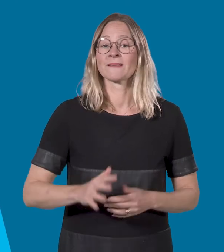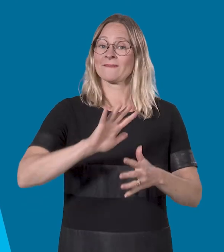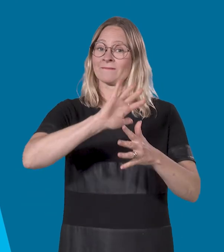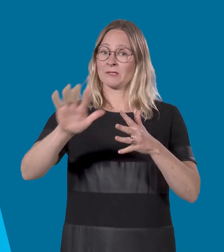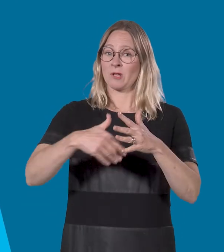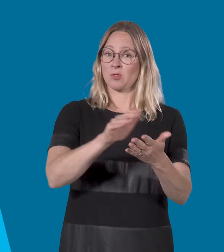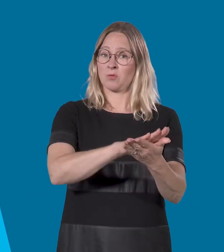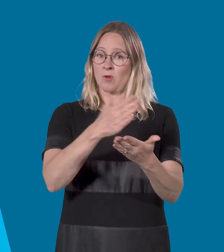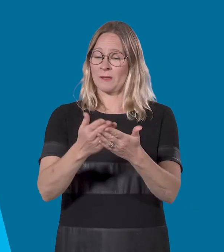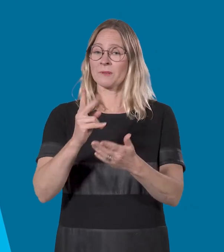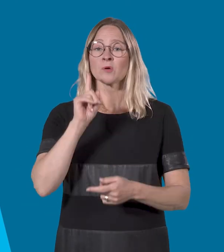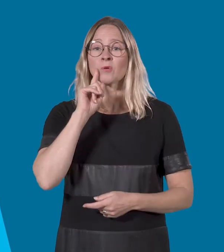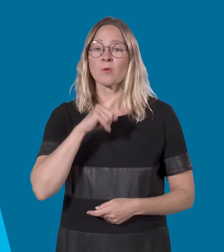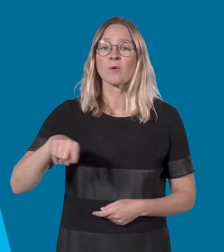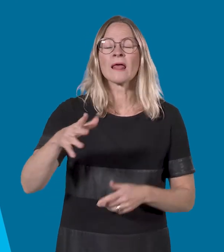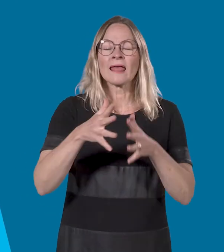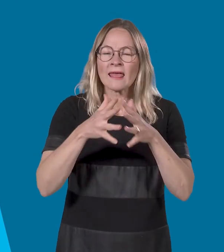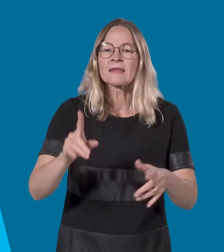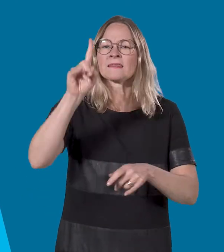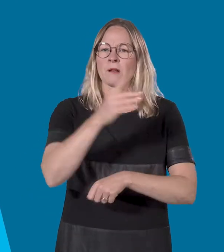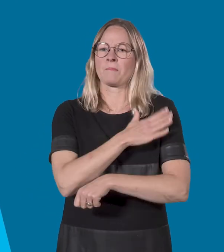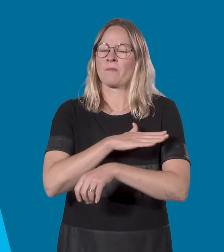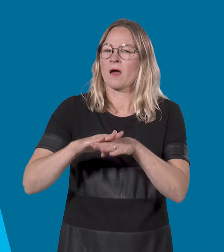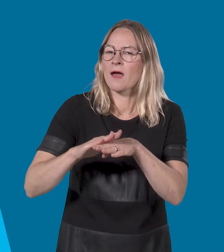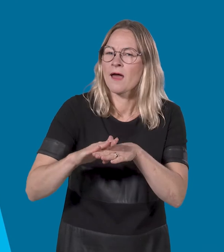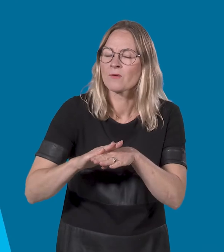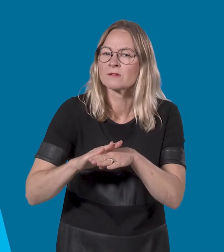Viittomakielen tulkkaus on kuurojen eniten käyttämä palvelu,